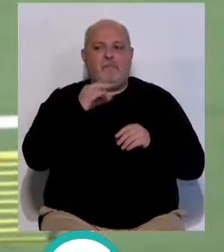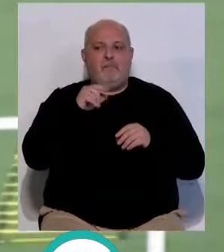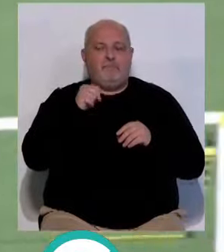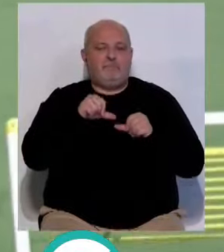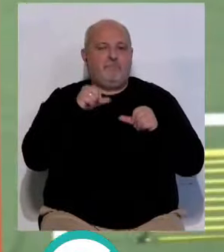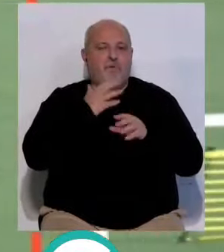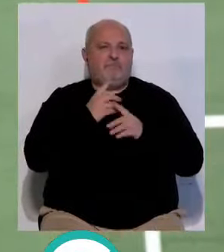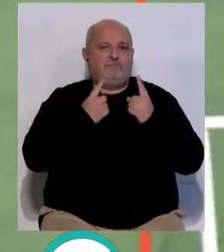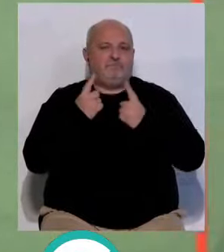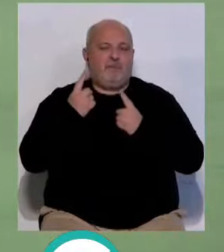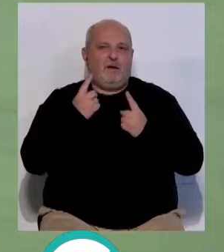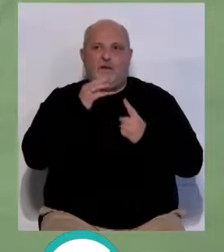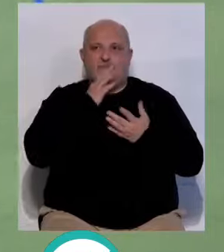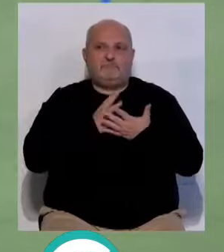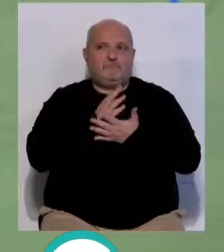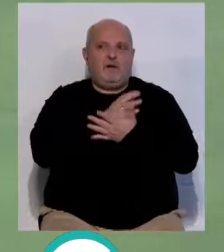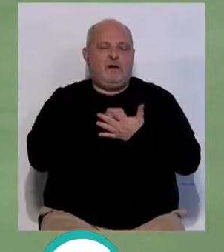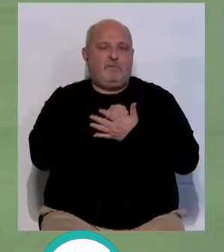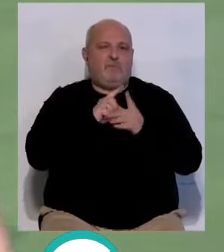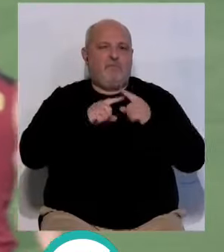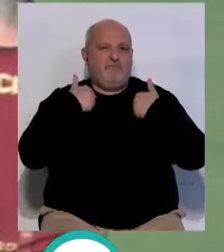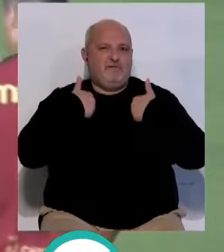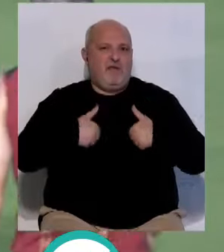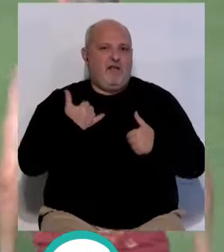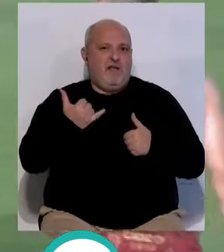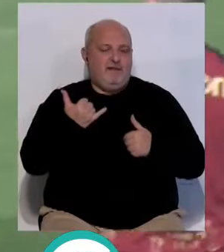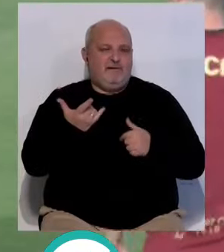muchos jugadores casi todos tien en común los problemas físicos también Quizás es uno de los